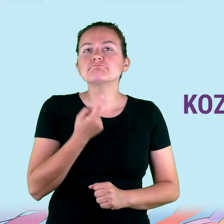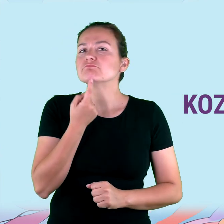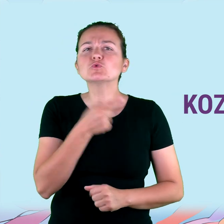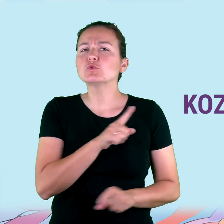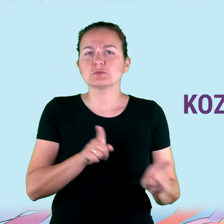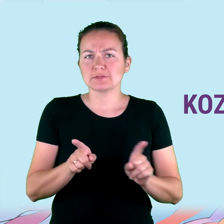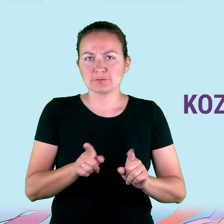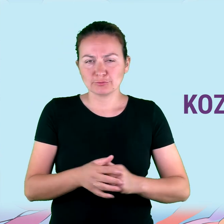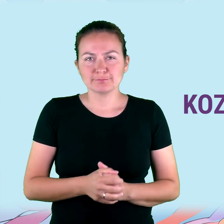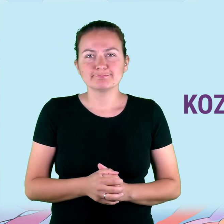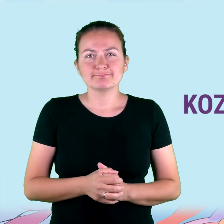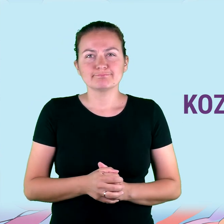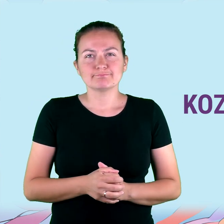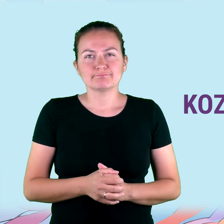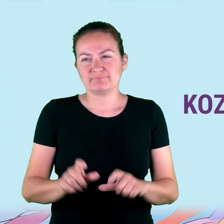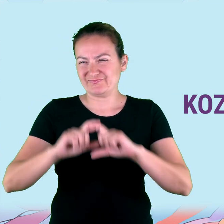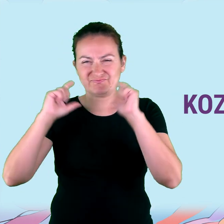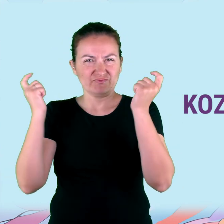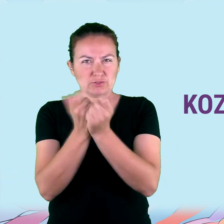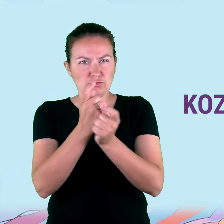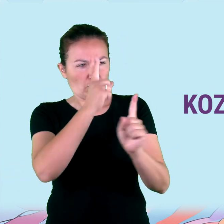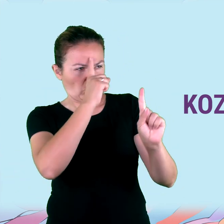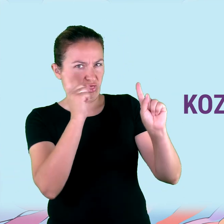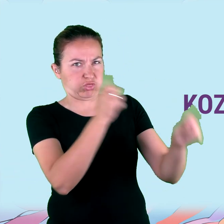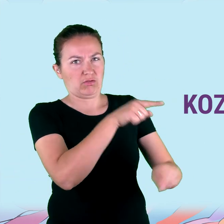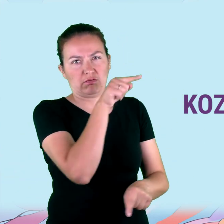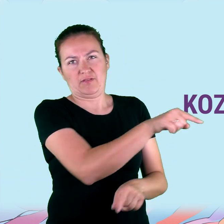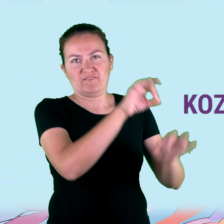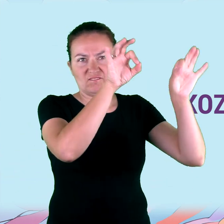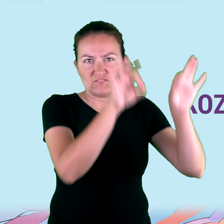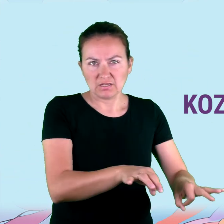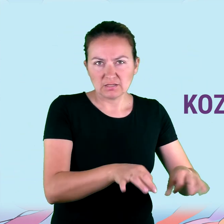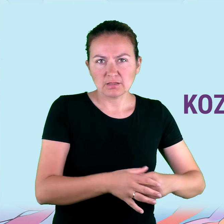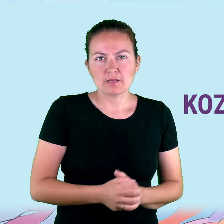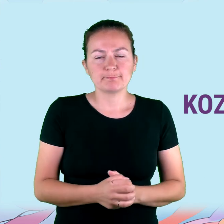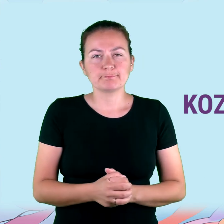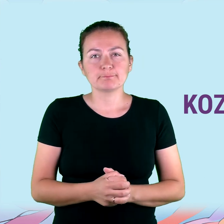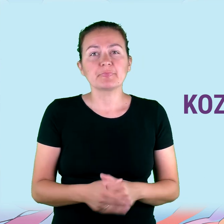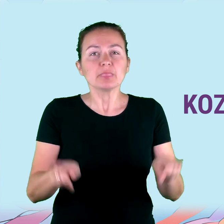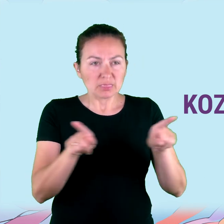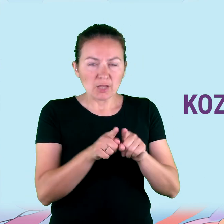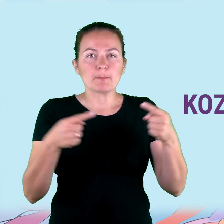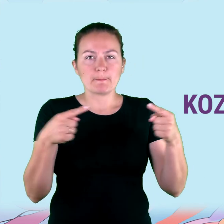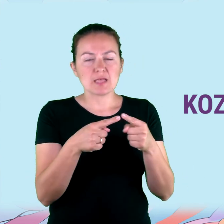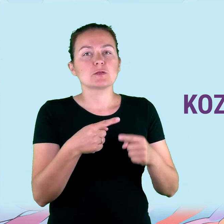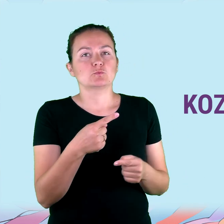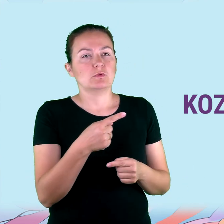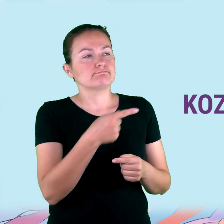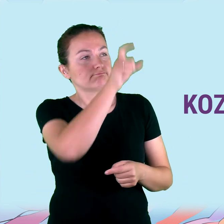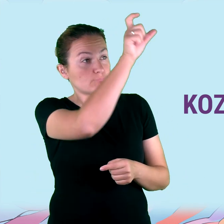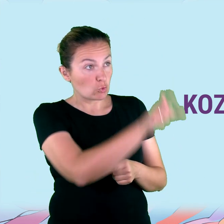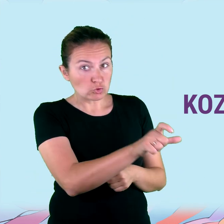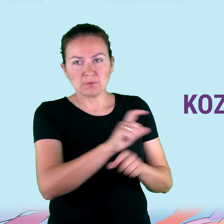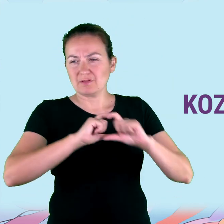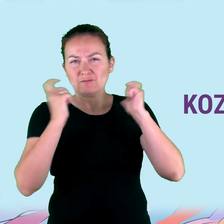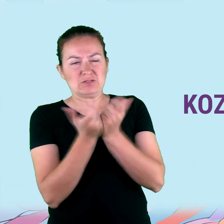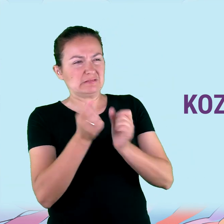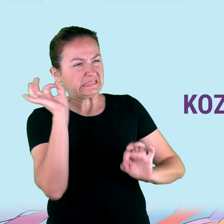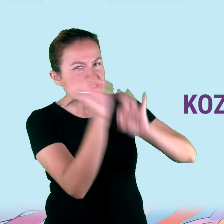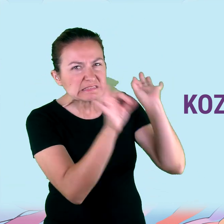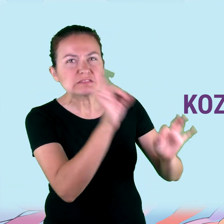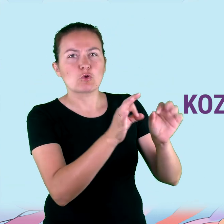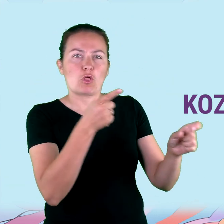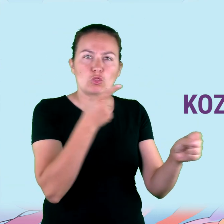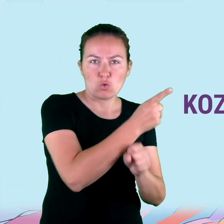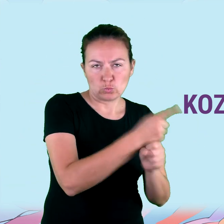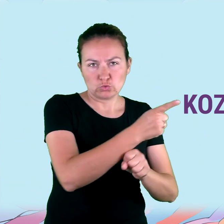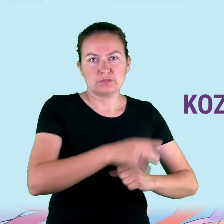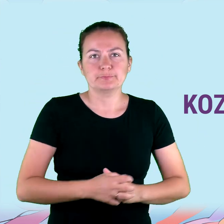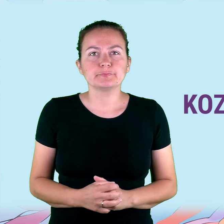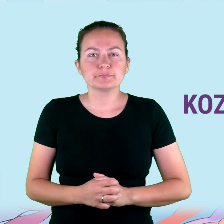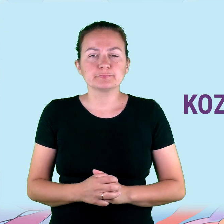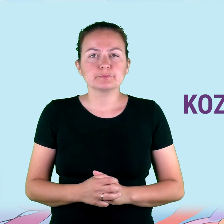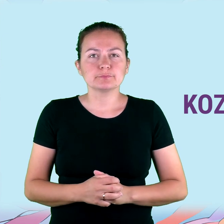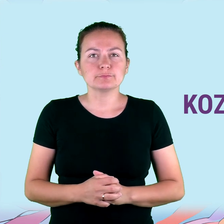Niewinna osoba, na którą wszyscy zrzucają winę. / Ktoś jest niewinny, ale inni ludzie go oskarżają. Tak mówi się też na osobę, której wszyscy dokuczają.